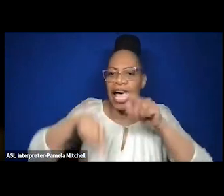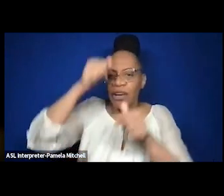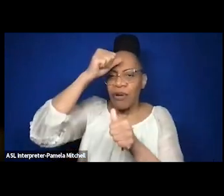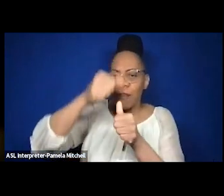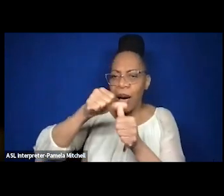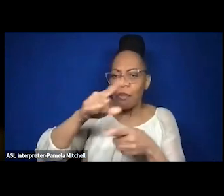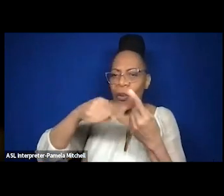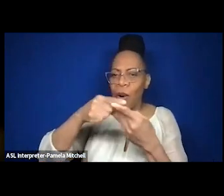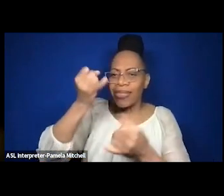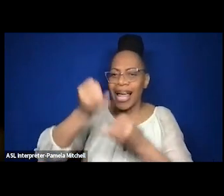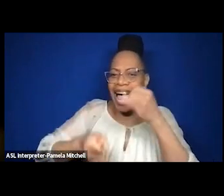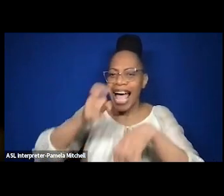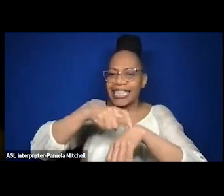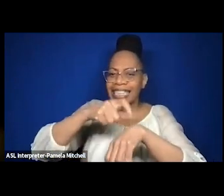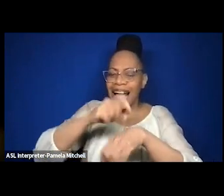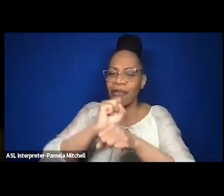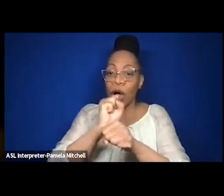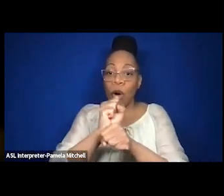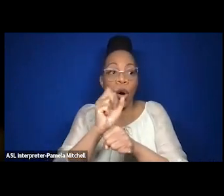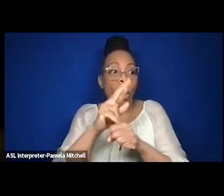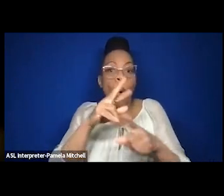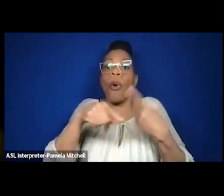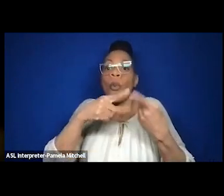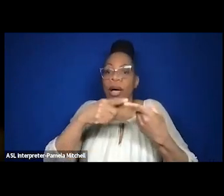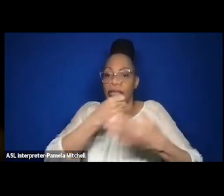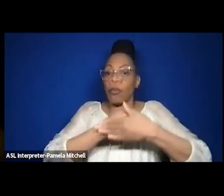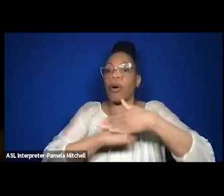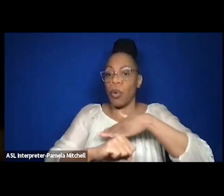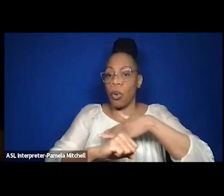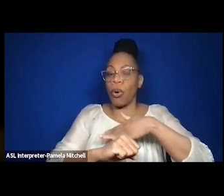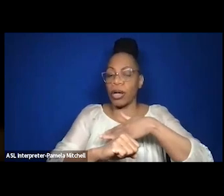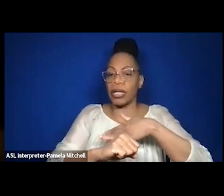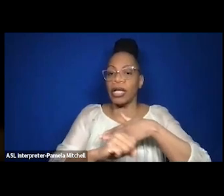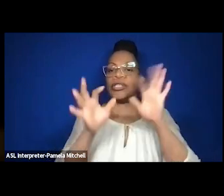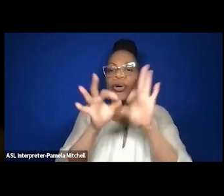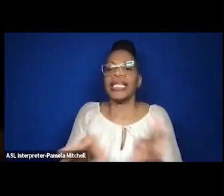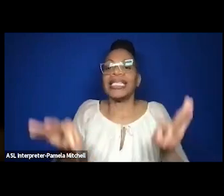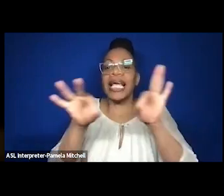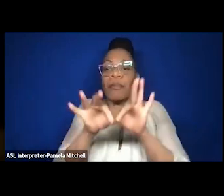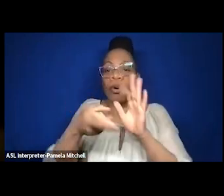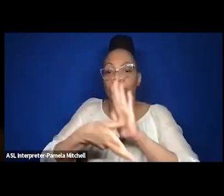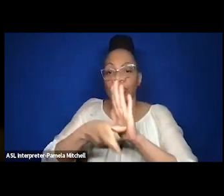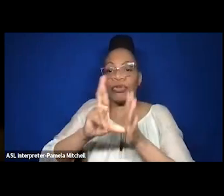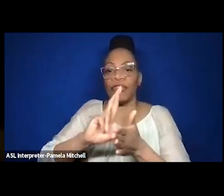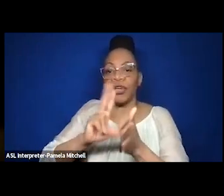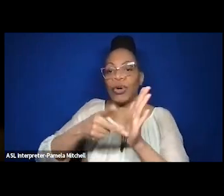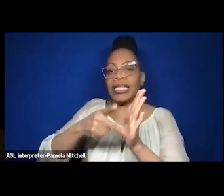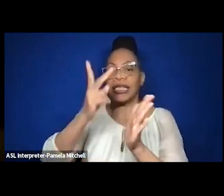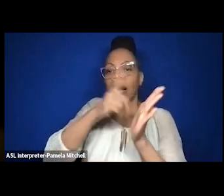dónde nacieron a veces. Dicho esto, es muy importante revisar y verificar que toda la información sea precisa